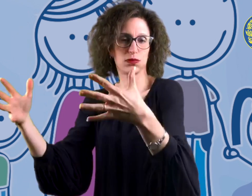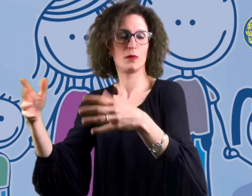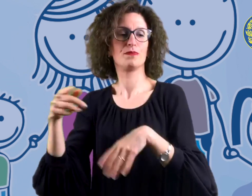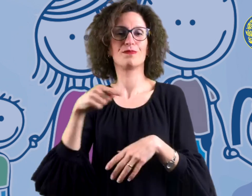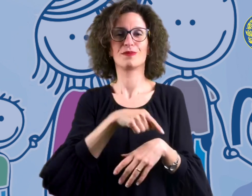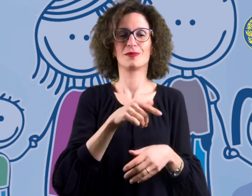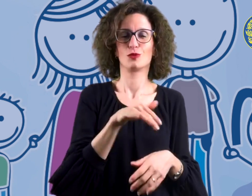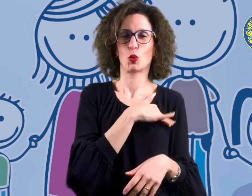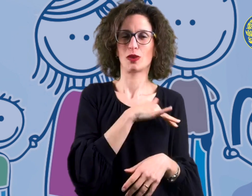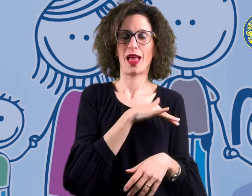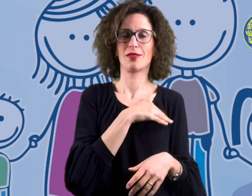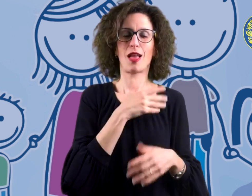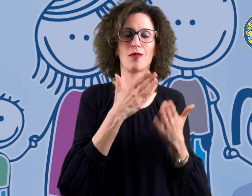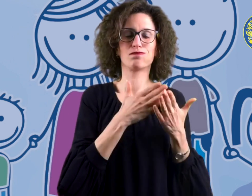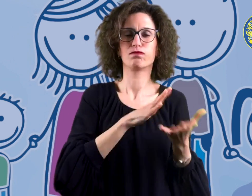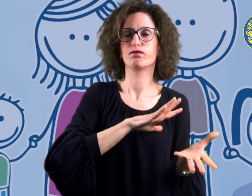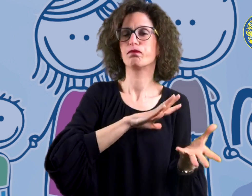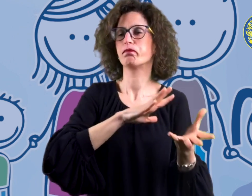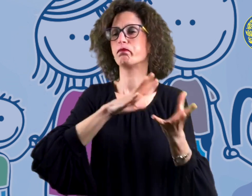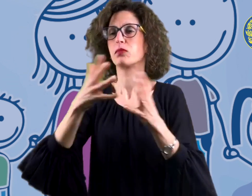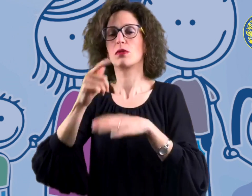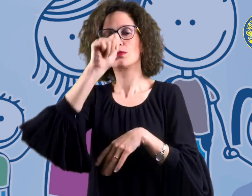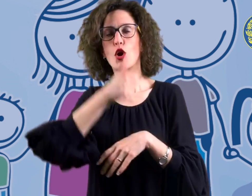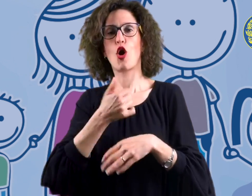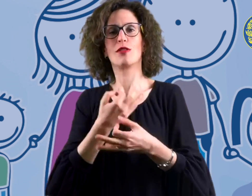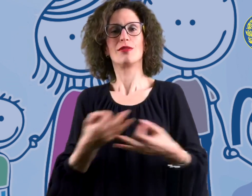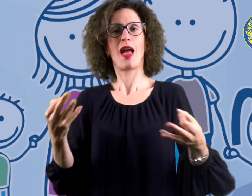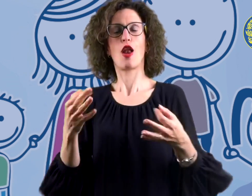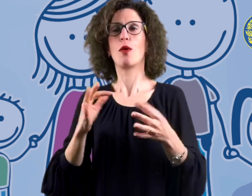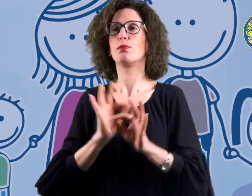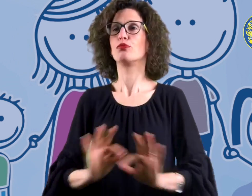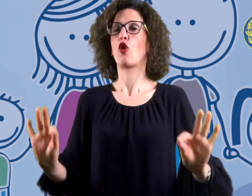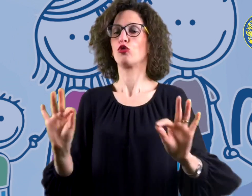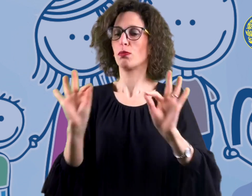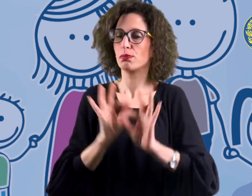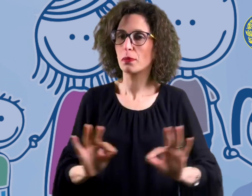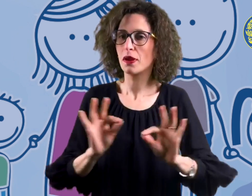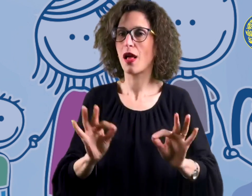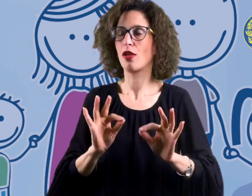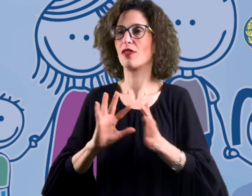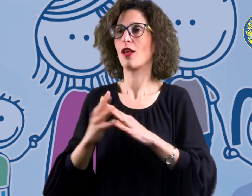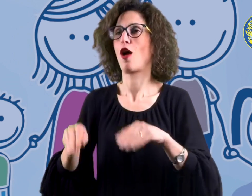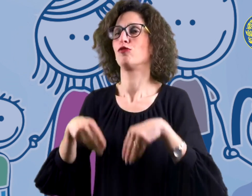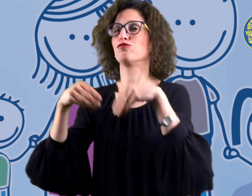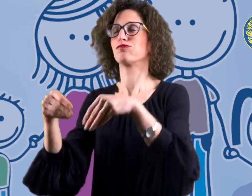percorso e le modalità attraverso le quali portare lo studente a sviluppare un approccio allo studio tale da essere pronto all'inserimento nel mondo